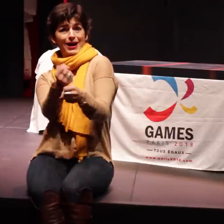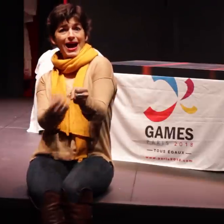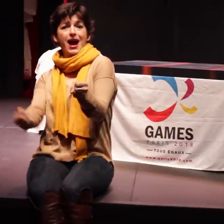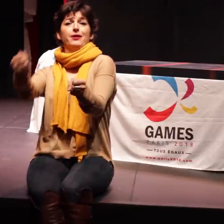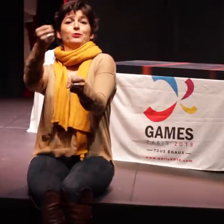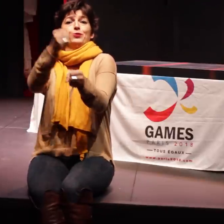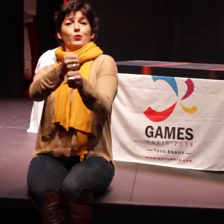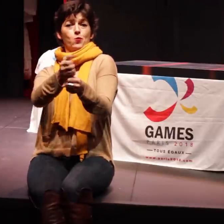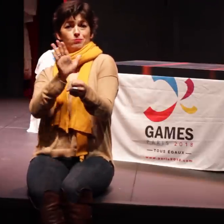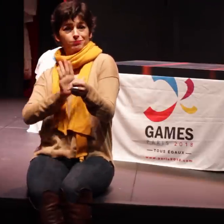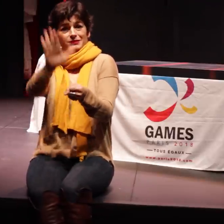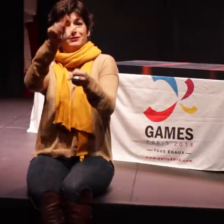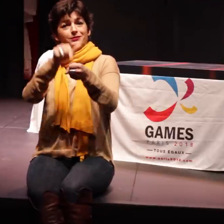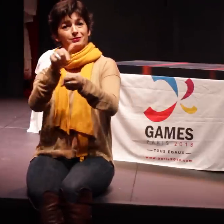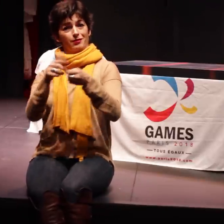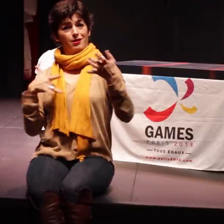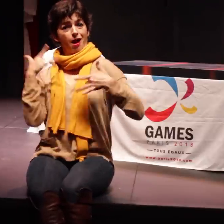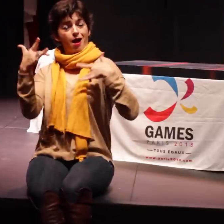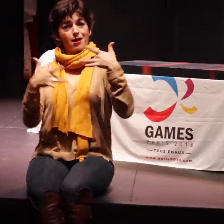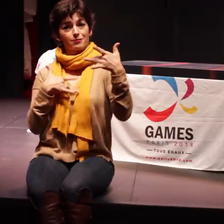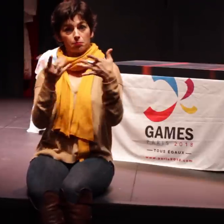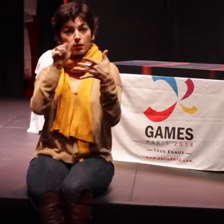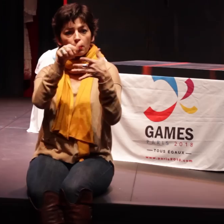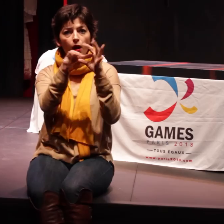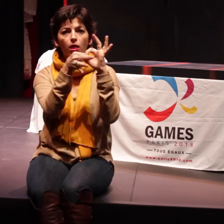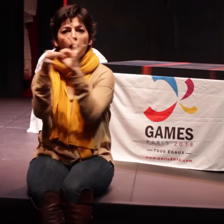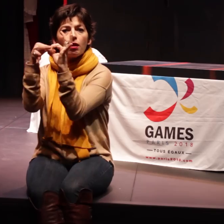Donc la création théâtrale, et la création théâtrale est toujours liée